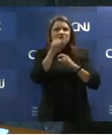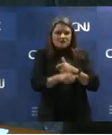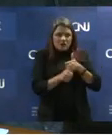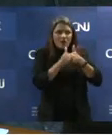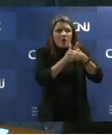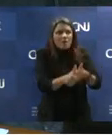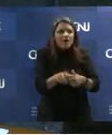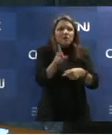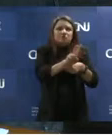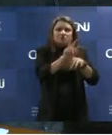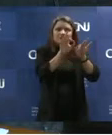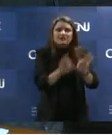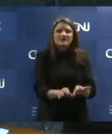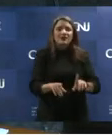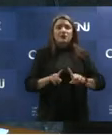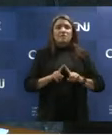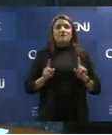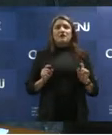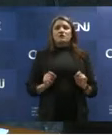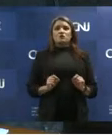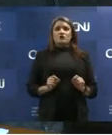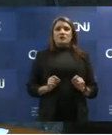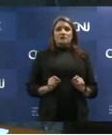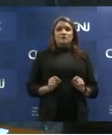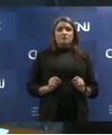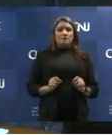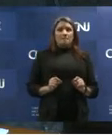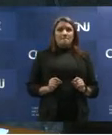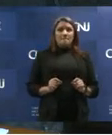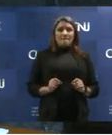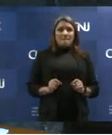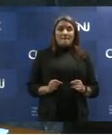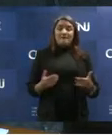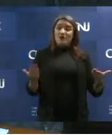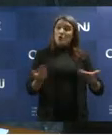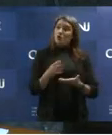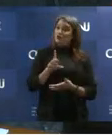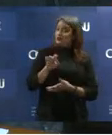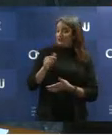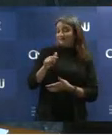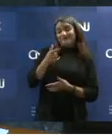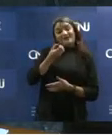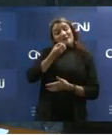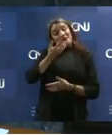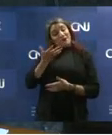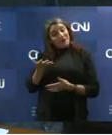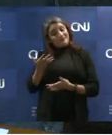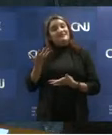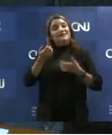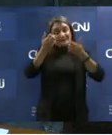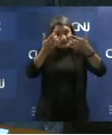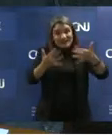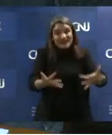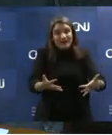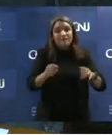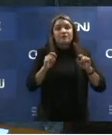não fica parecendo o contrário, que hoje, como o dia, não está muito besta. Então, o que eu quis dizer? Que, de fato, a situação do país está muito.